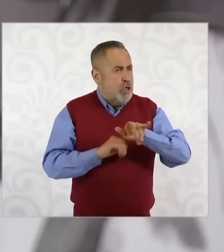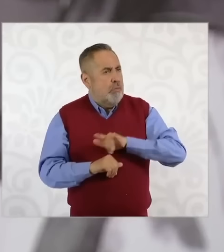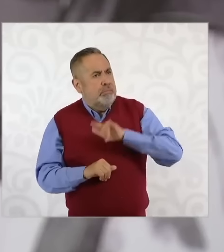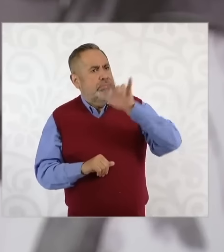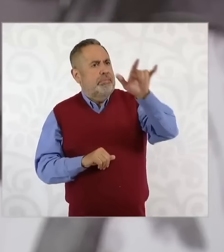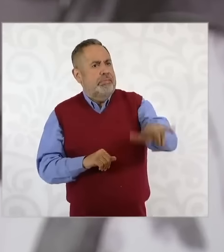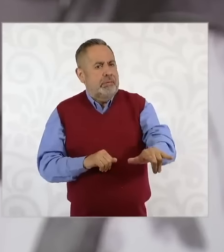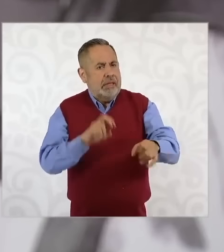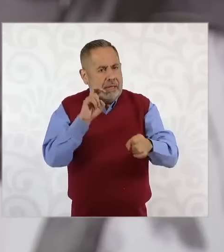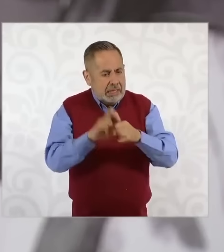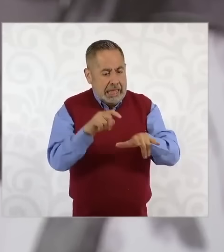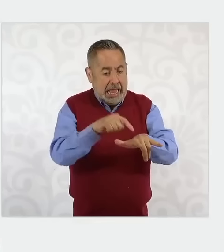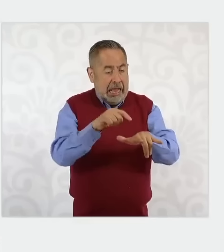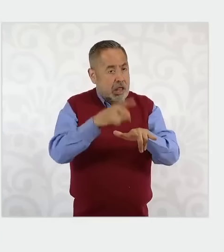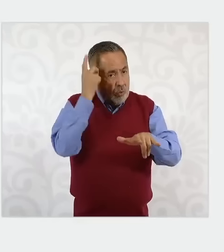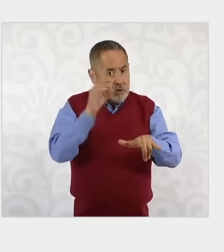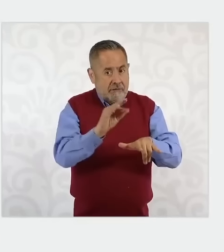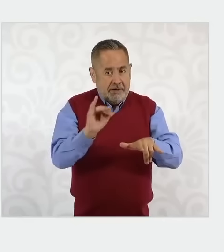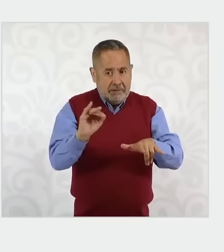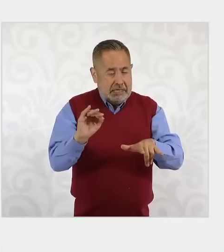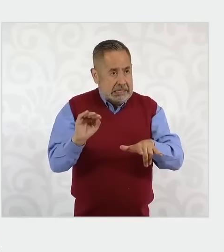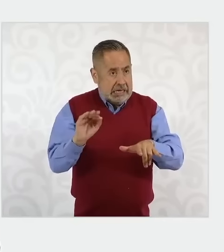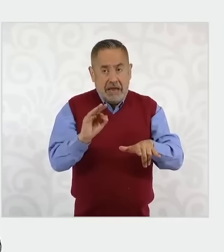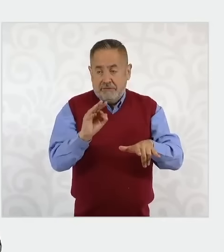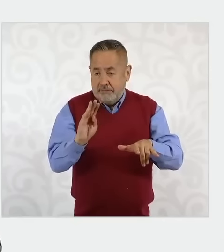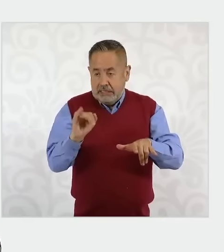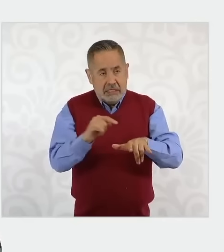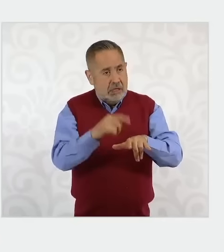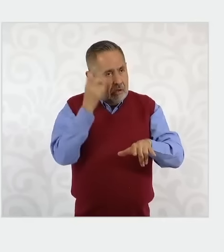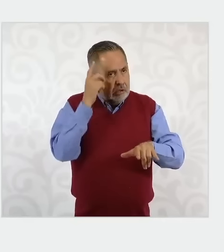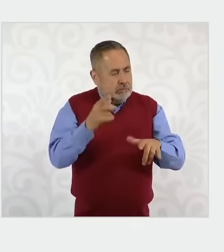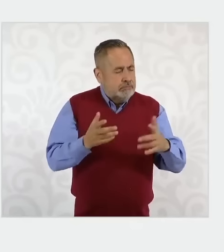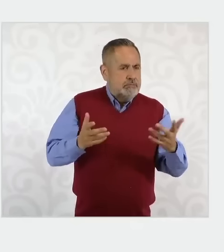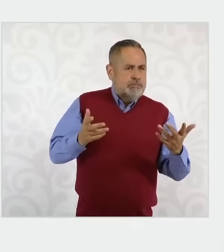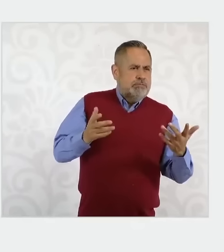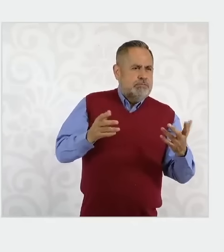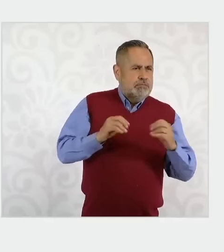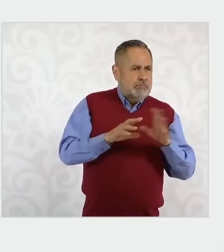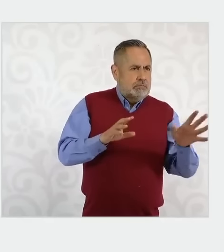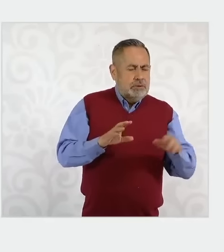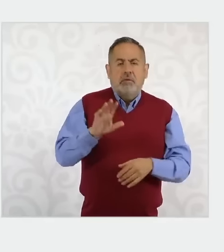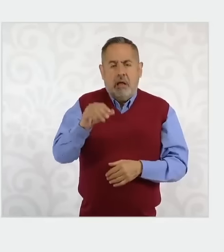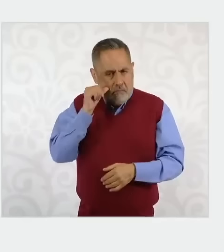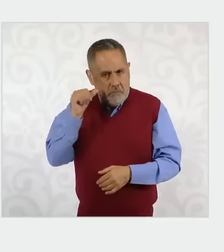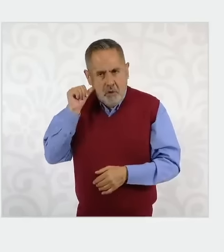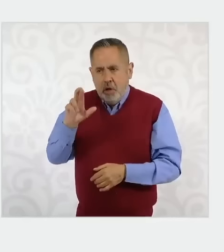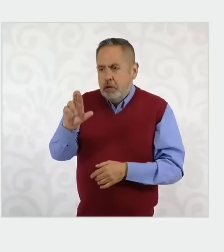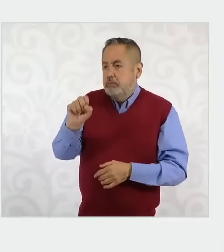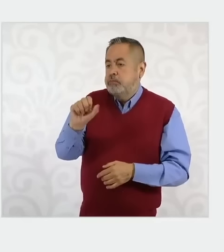Sinaloa a Estados Unidos. Y ayer Rosé Cela presentó claramente cómo fue este proceso.